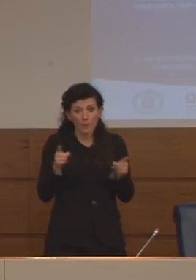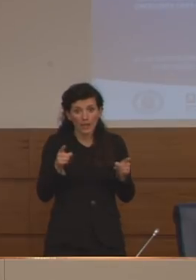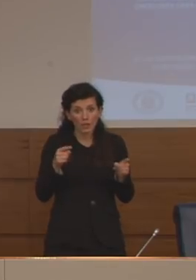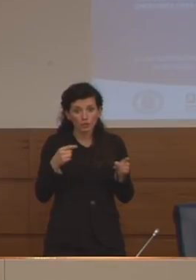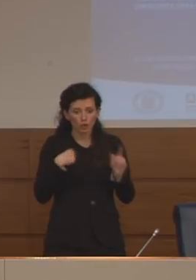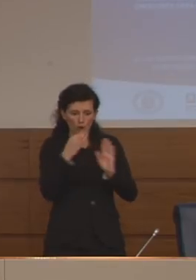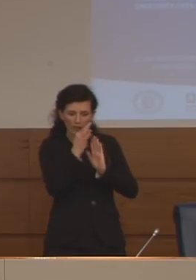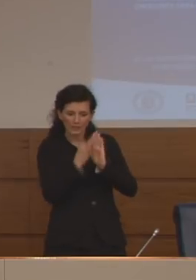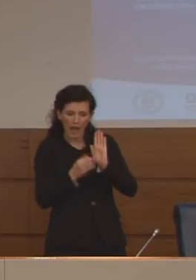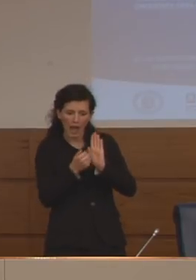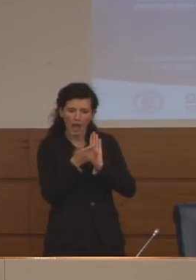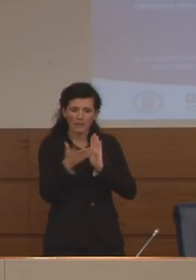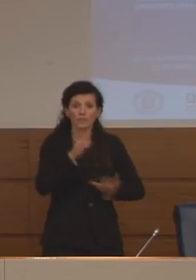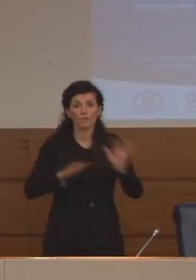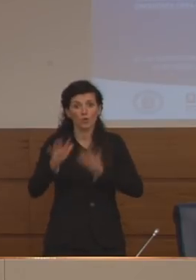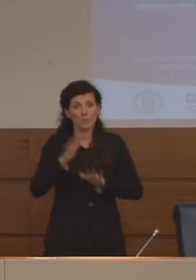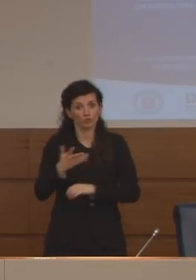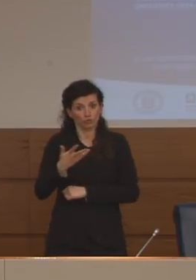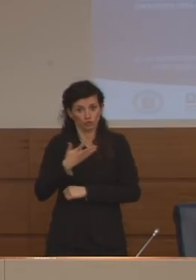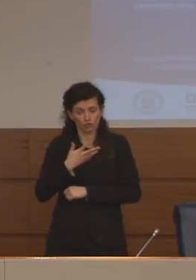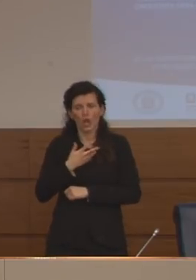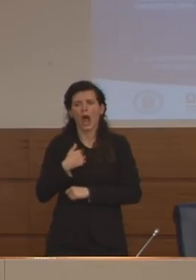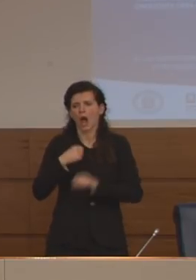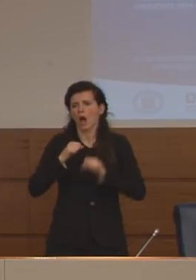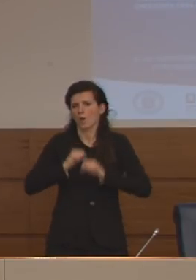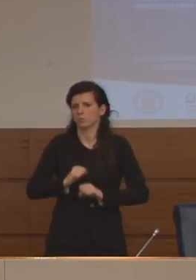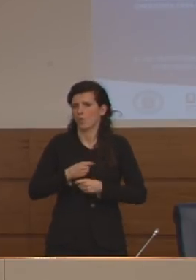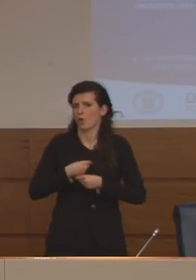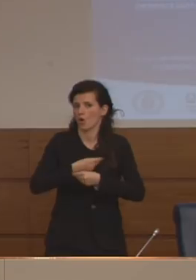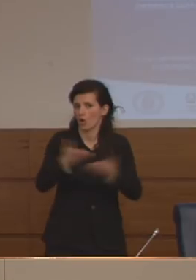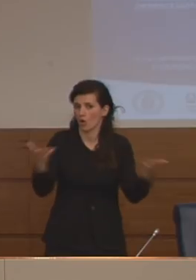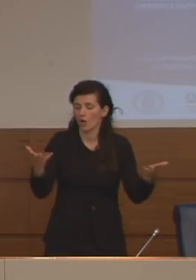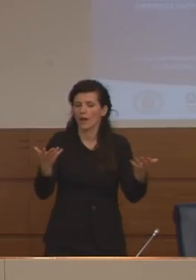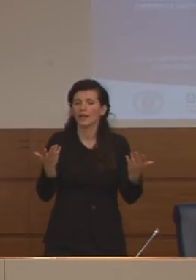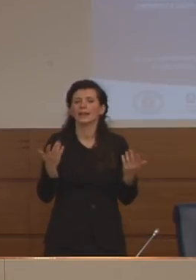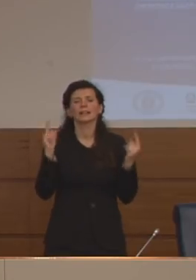poter trarre delle conclusioni fino a quando il campione, ovverosia la quantità